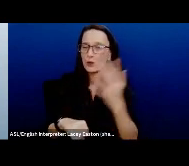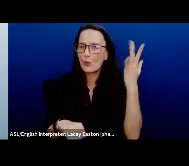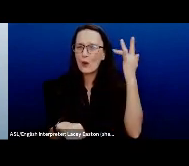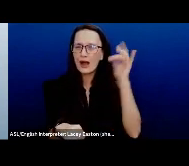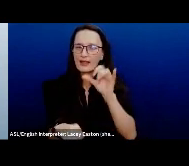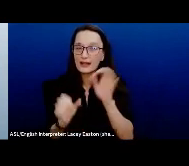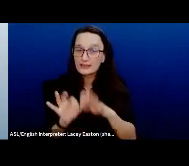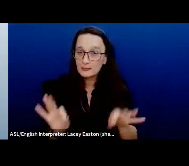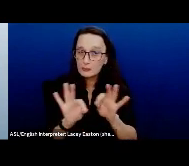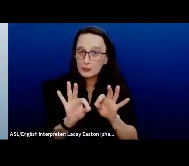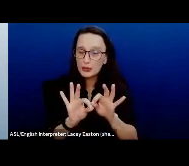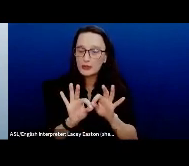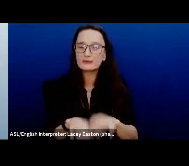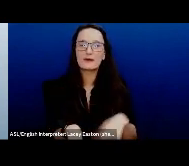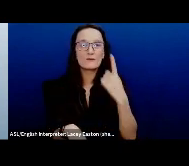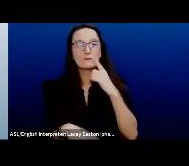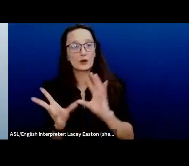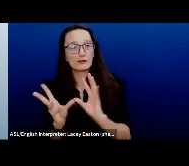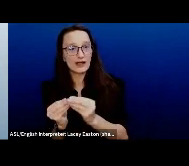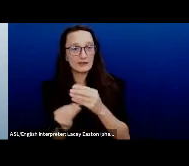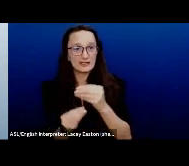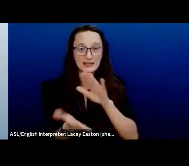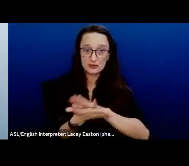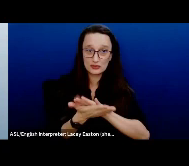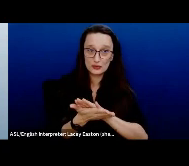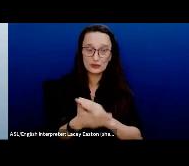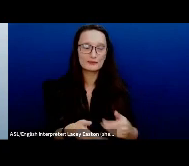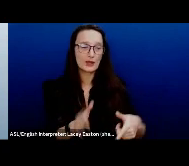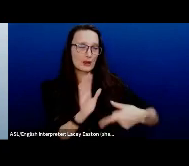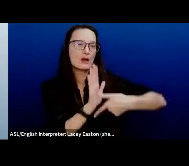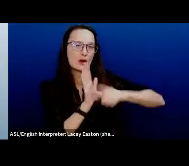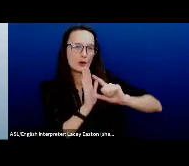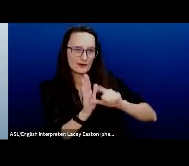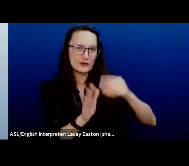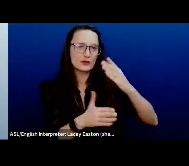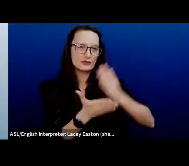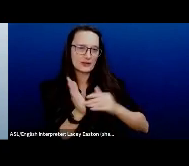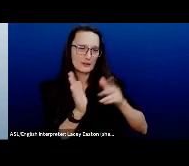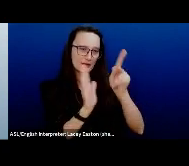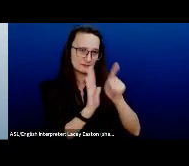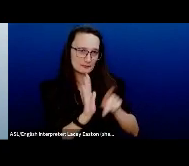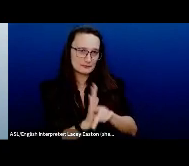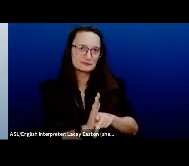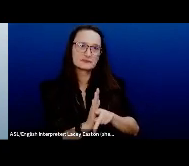Descripción general de las garantías procesales de algunas de las secciones, incluyendo